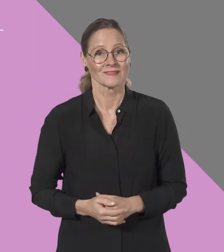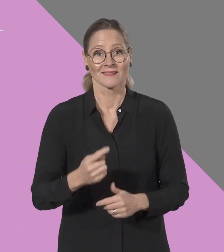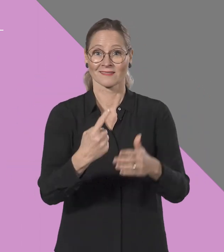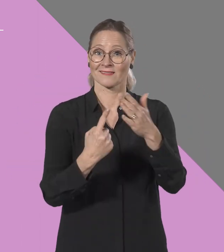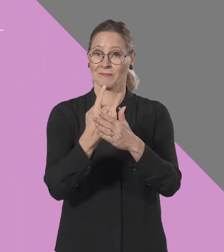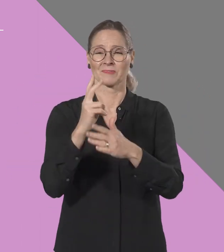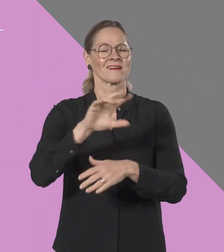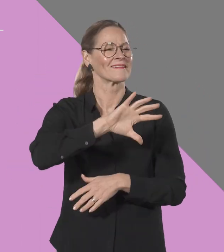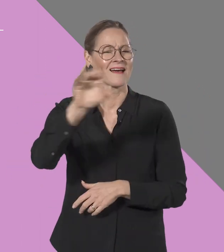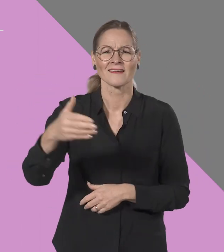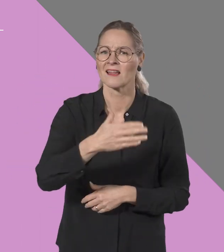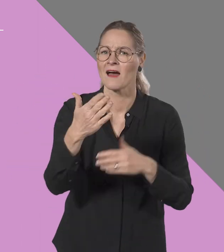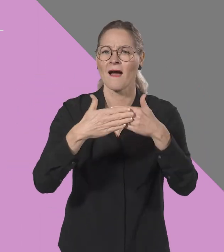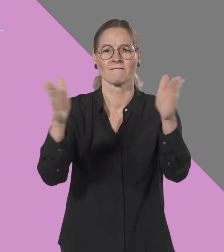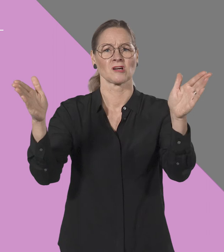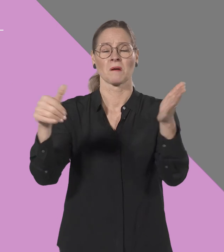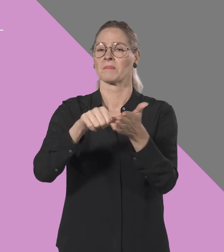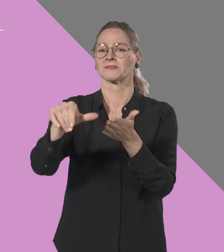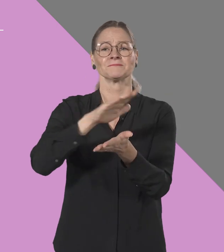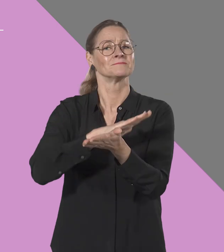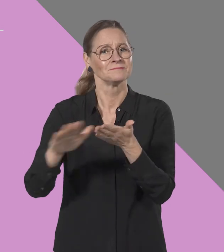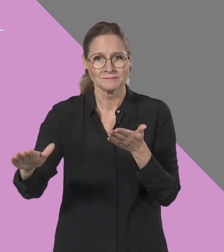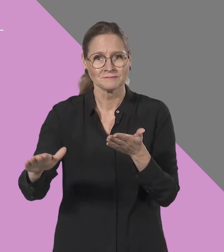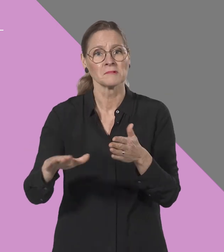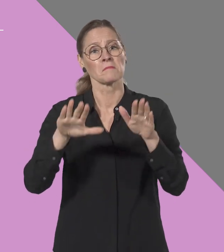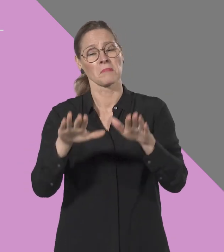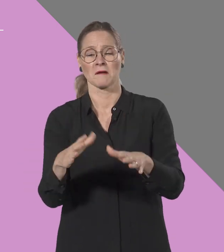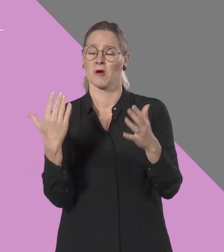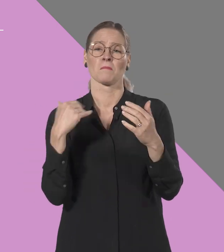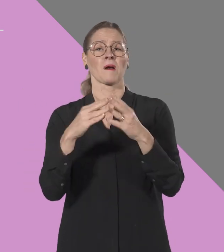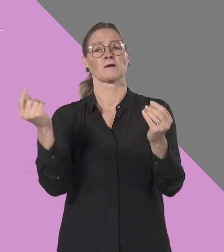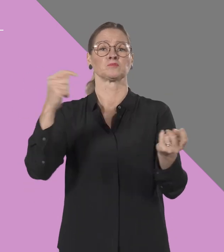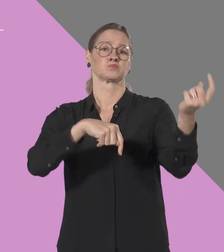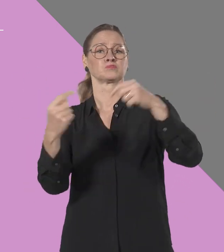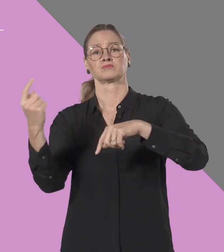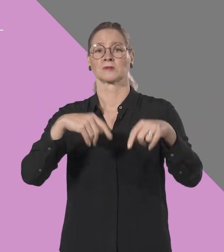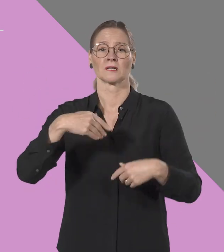Tapahtuma on kaikille avoin ja maksuton, ja paikalle saa tulla vapaasti -